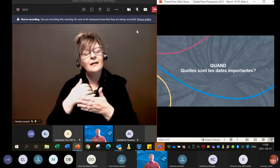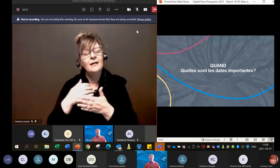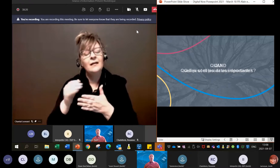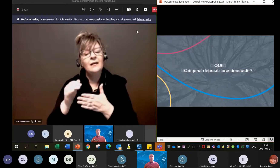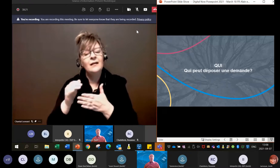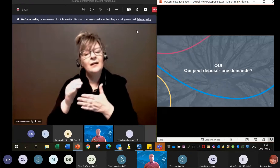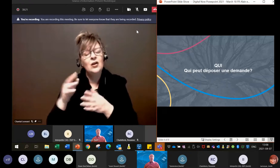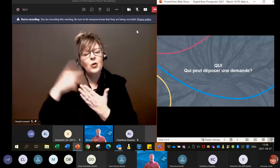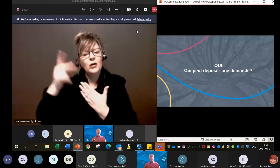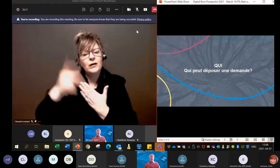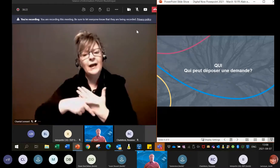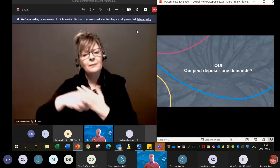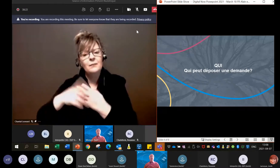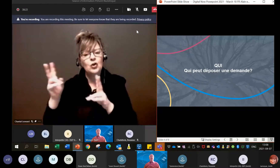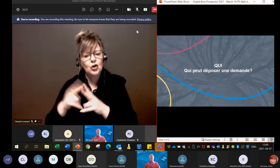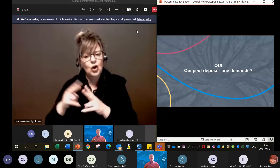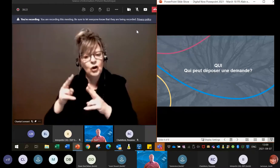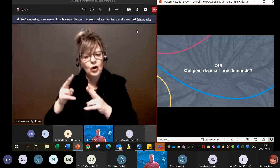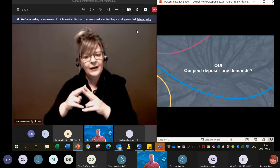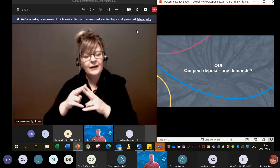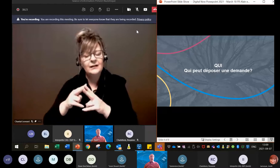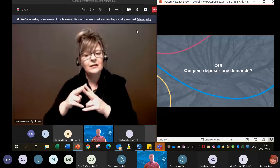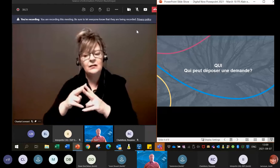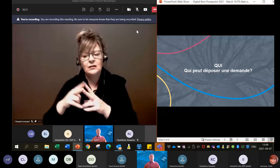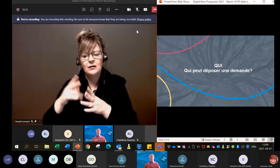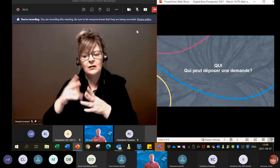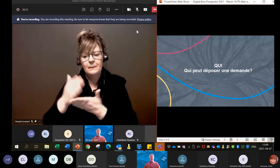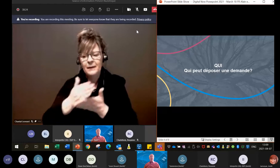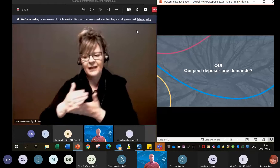des Premières Nations, des Inuits et des Métis.